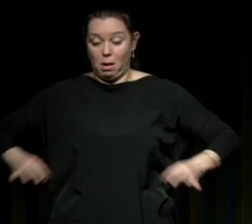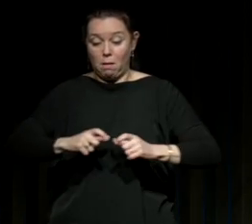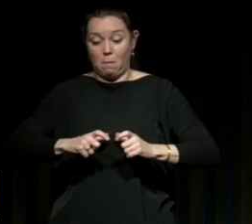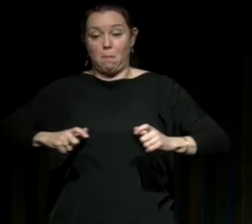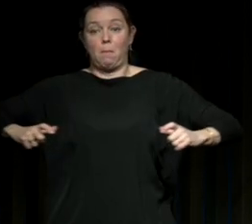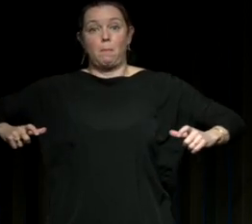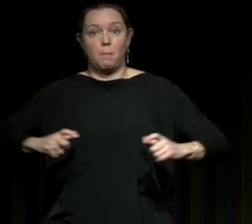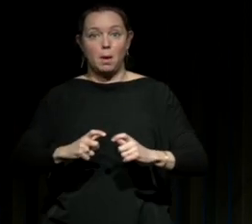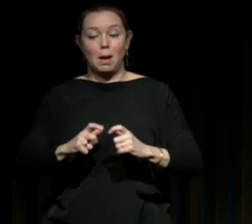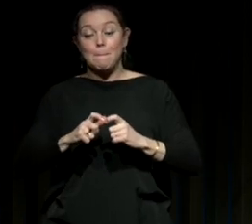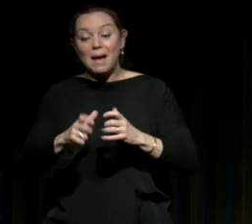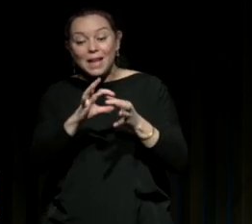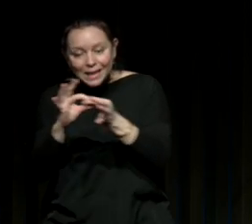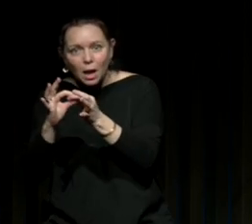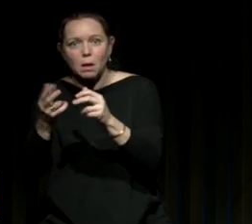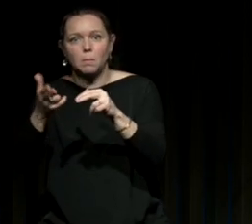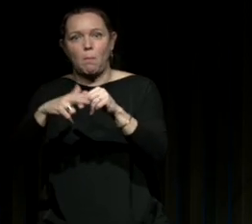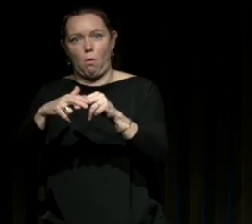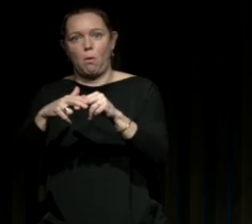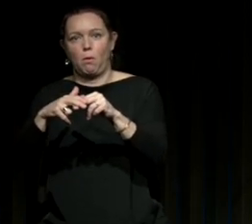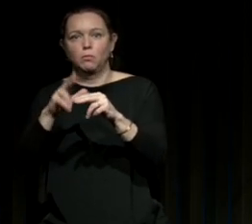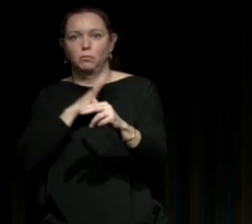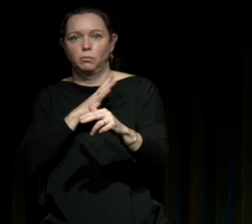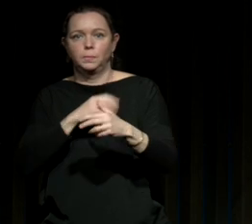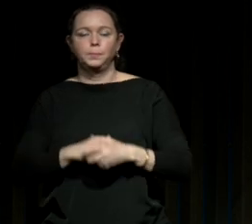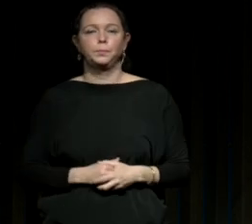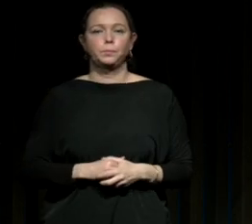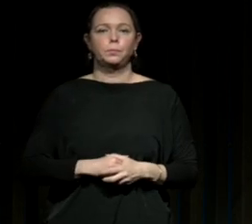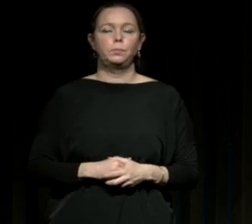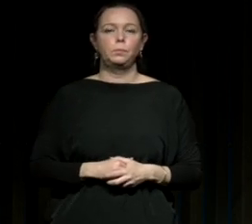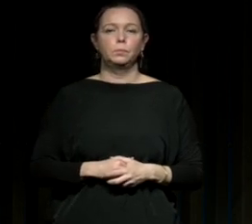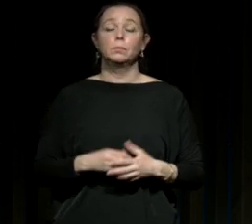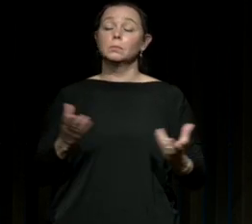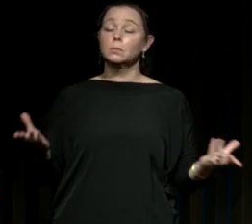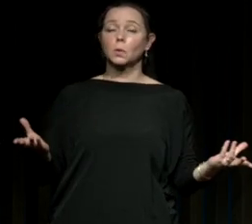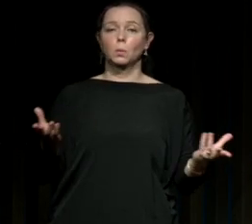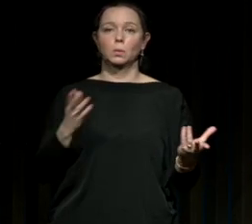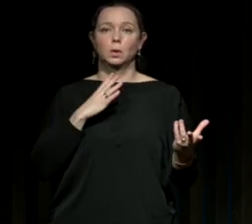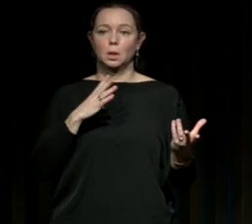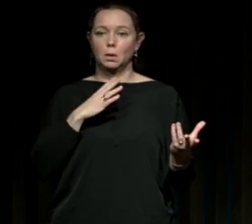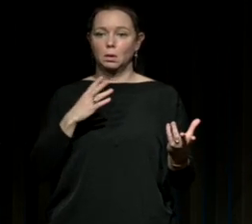mortalité et on sait maintenant d'ailleurs c'est ce et des notions qui ont été apportées par un